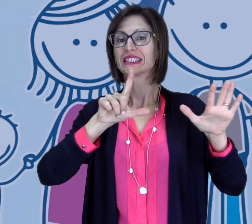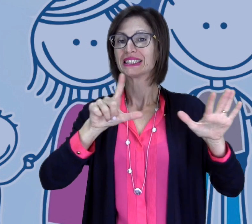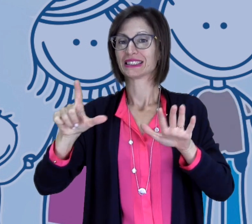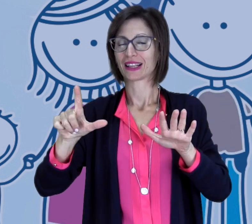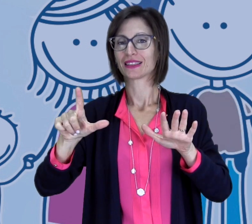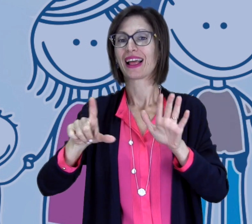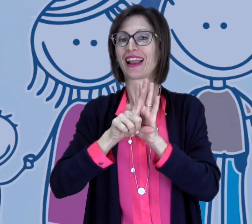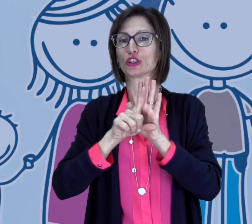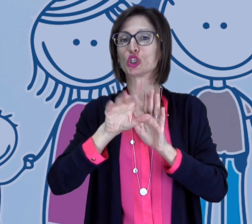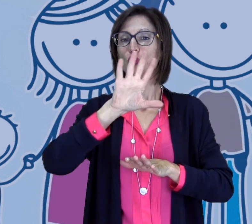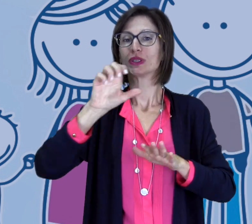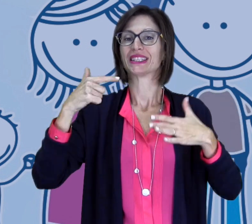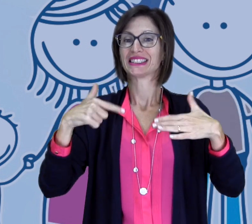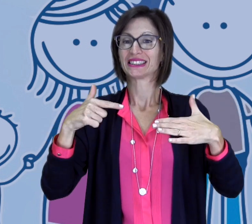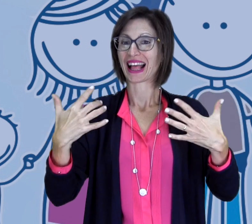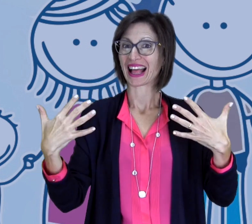Purtroppo il suo ruolo non è ancora standardizzato in tutta italia la